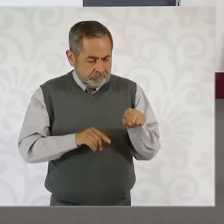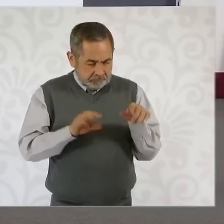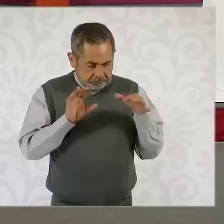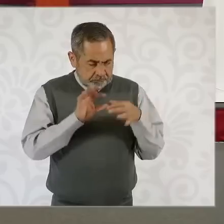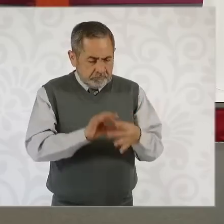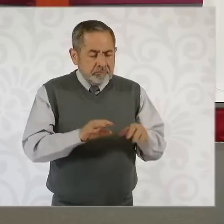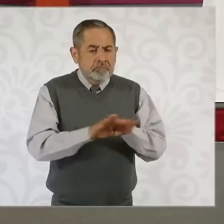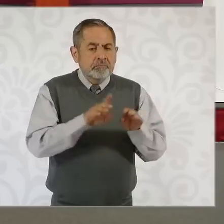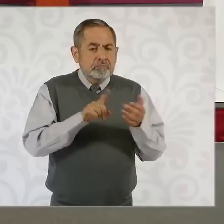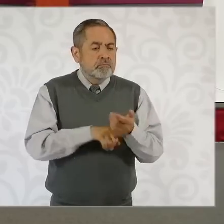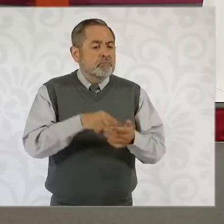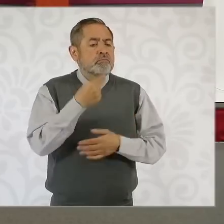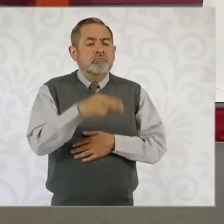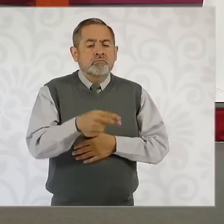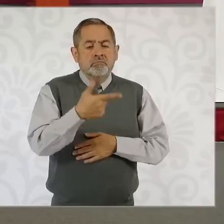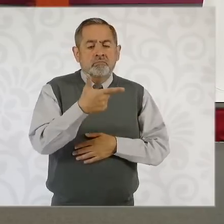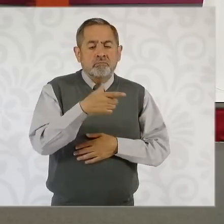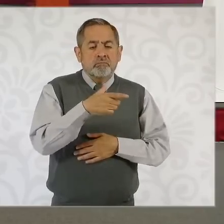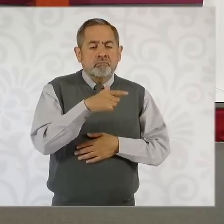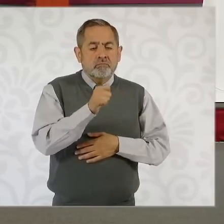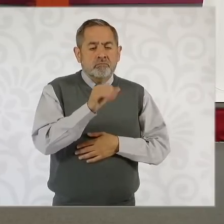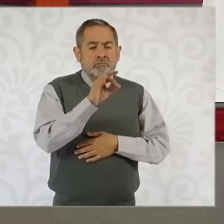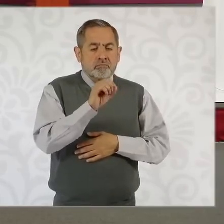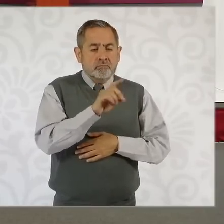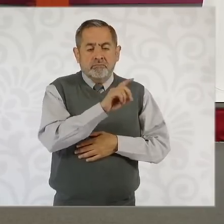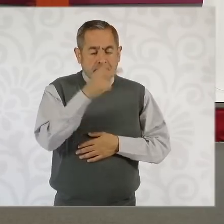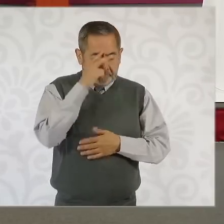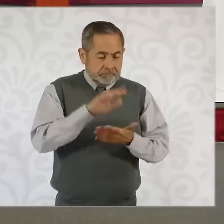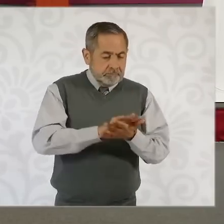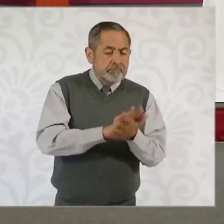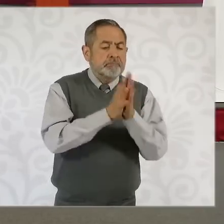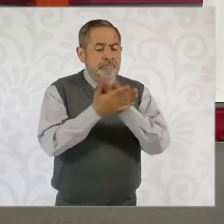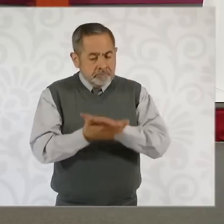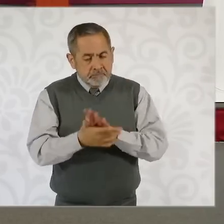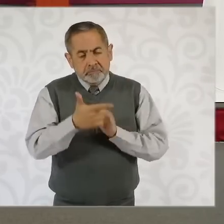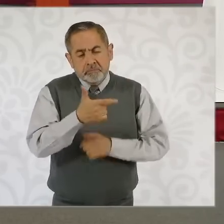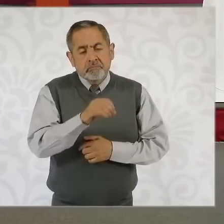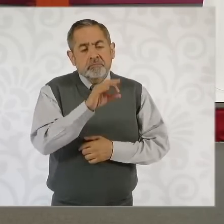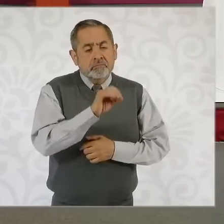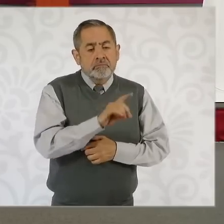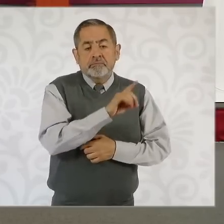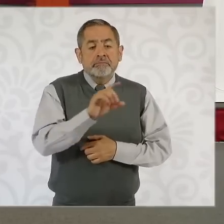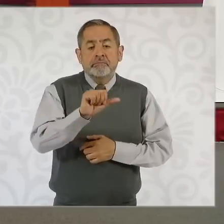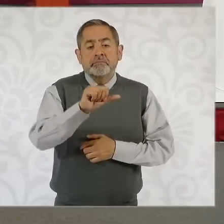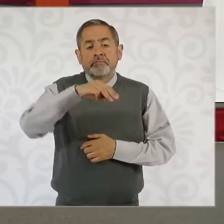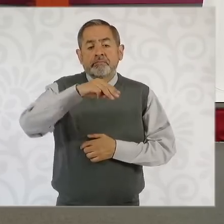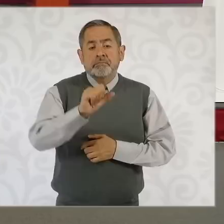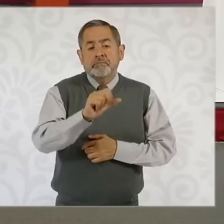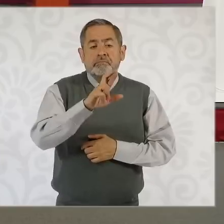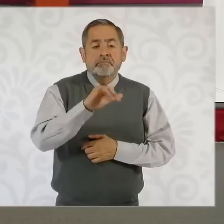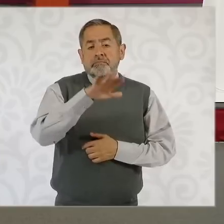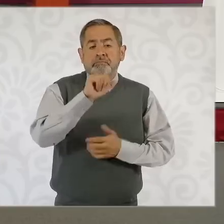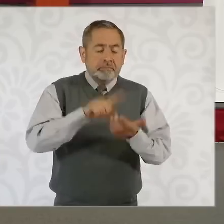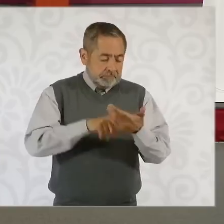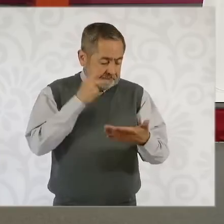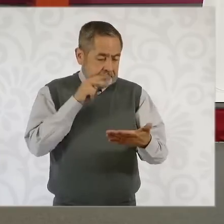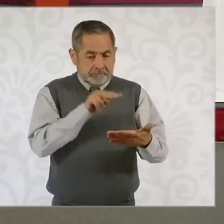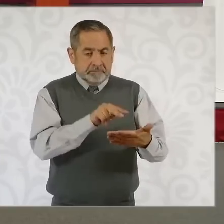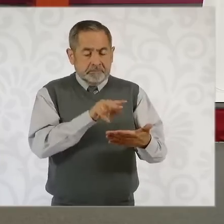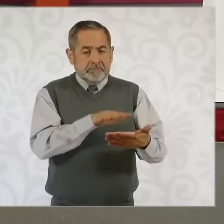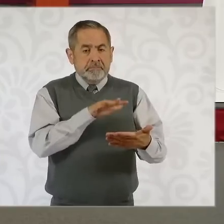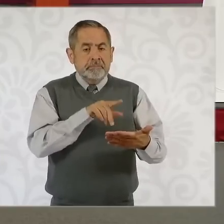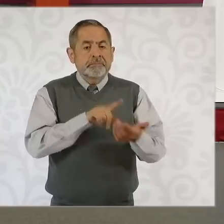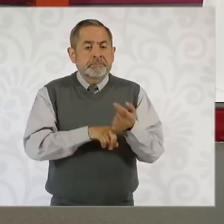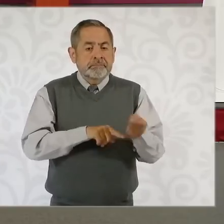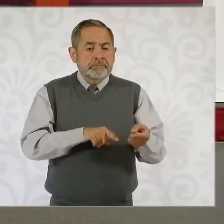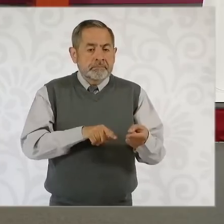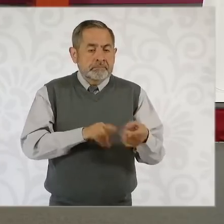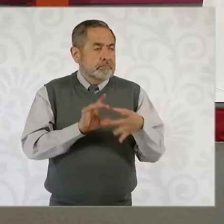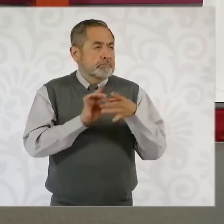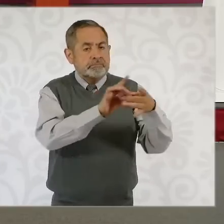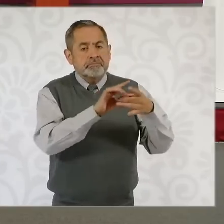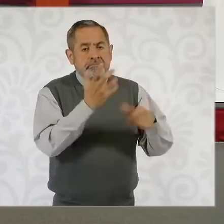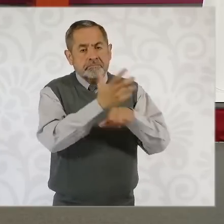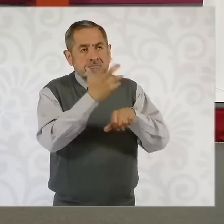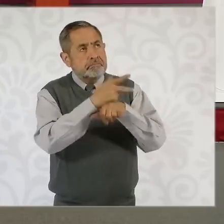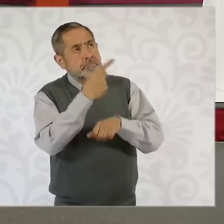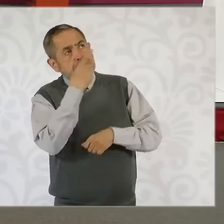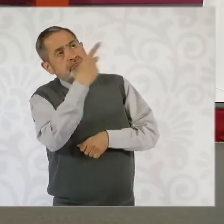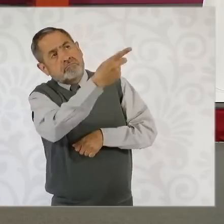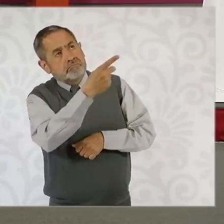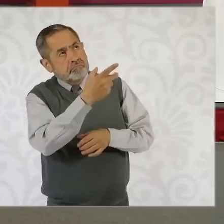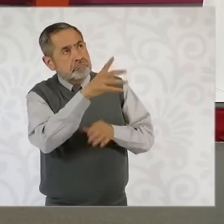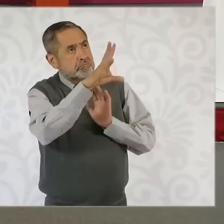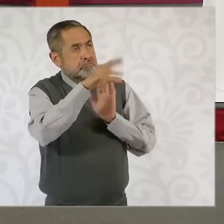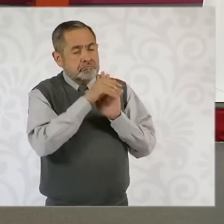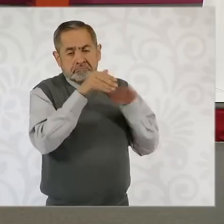Golfo de México por Golfo de América para reflejar eh lo que dice Estados Unidos y